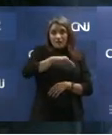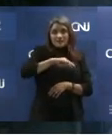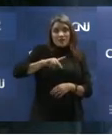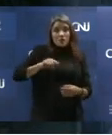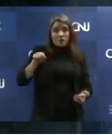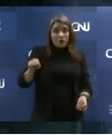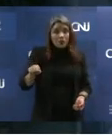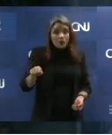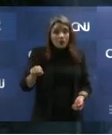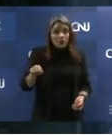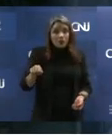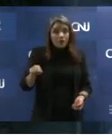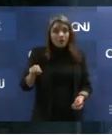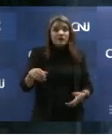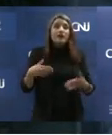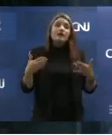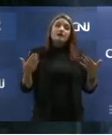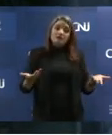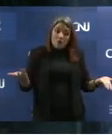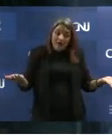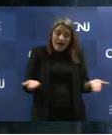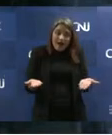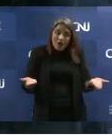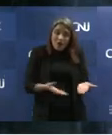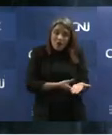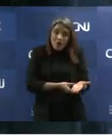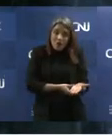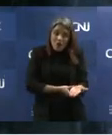A vaga atual de número 9 deverá ser preenchida pela advocacia,